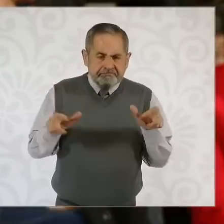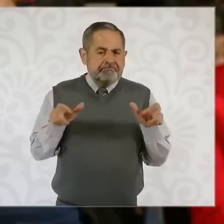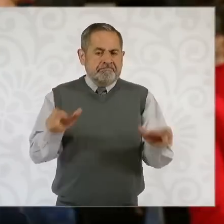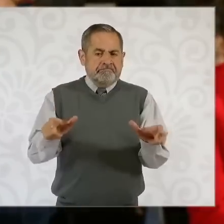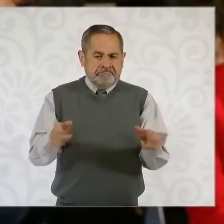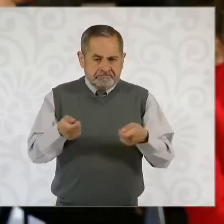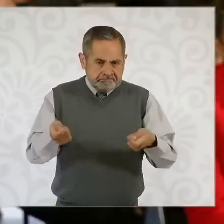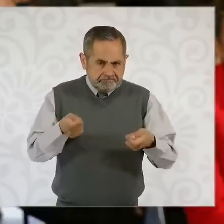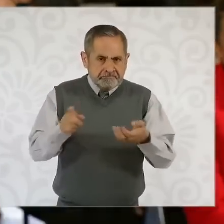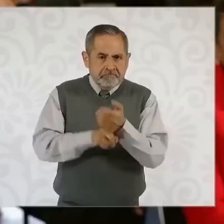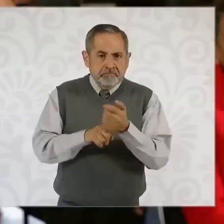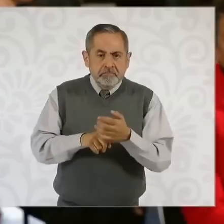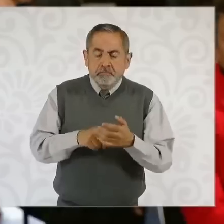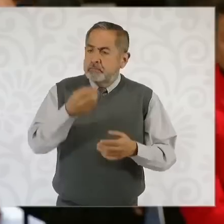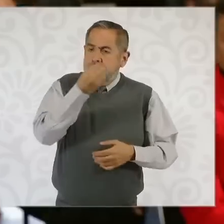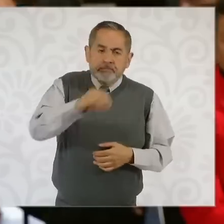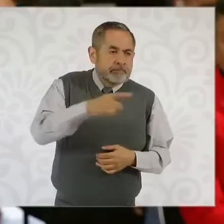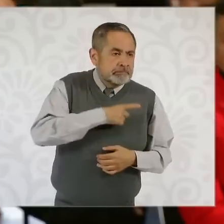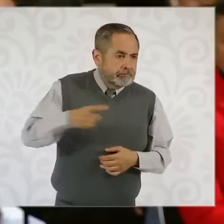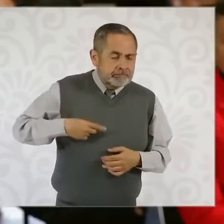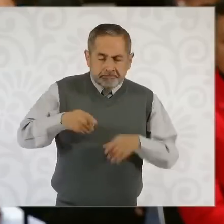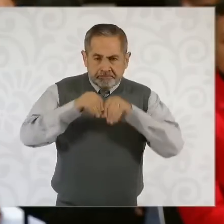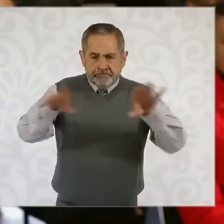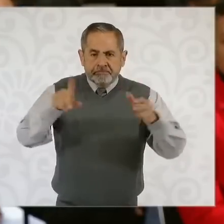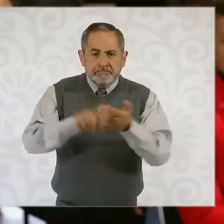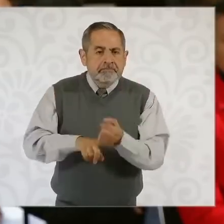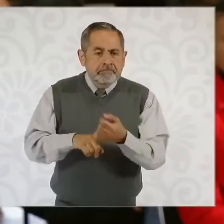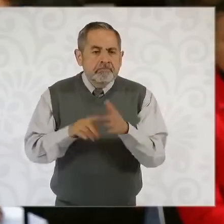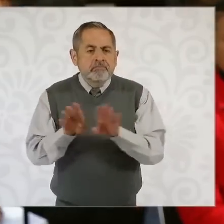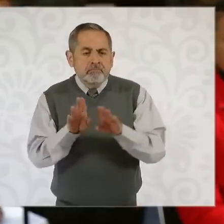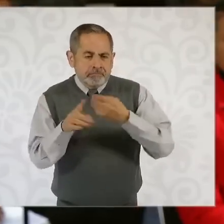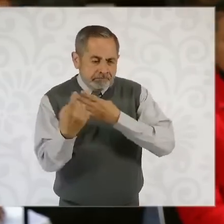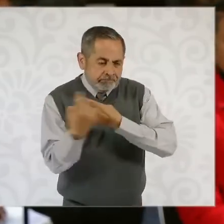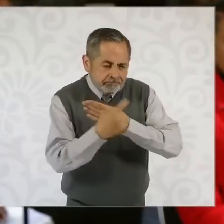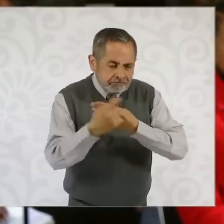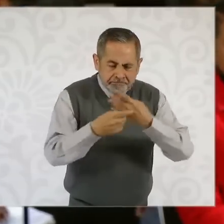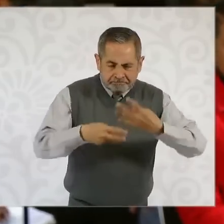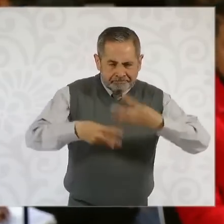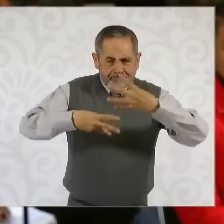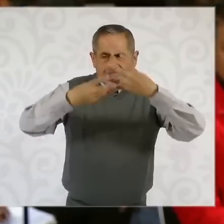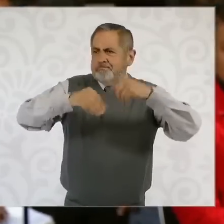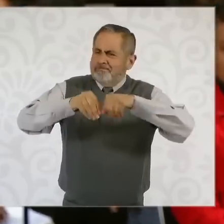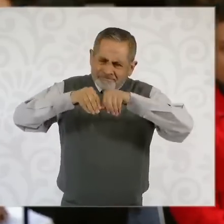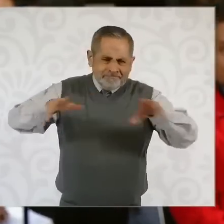con el anonimato y publicar los algoritmos de las redes sociales eh Me gustaría saber cuál es